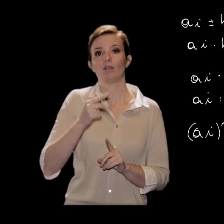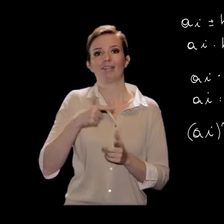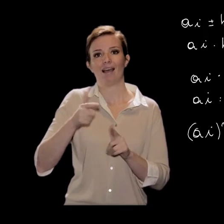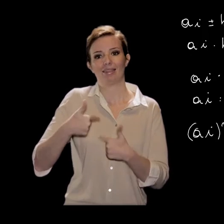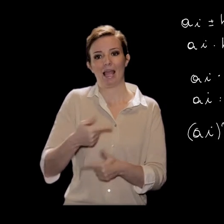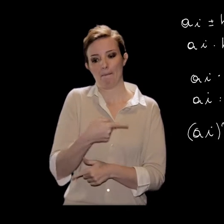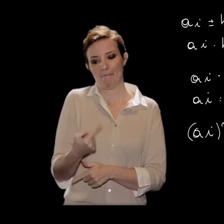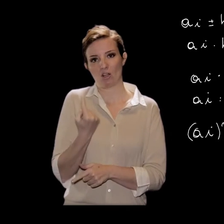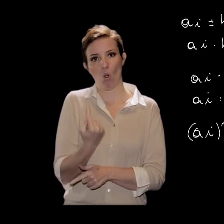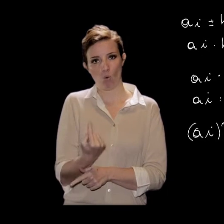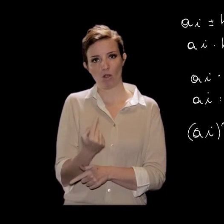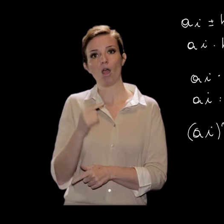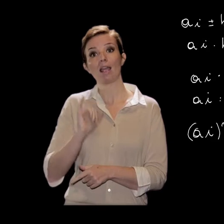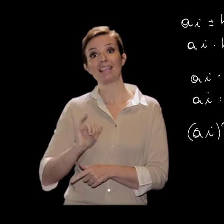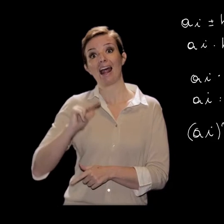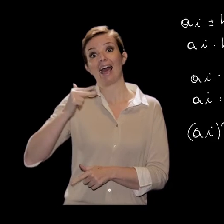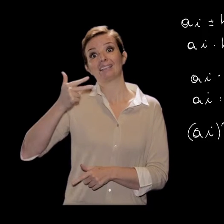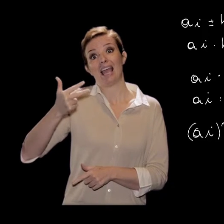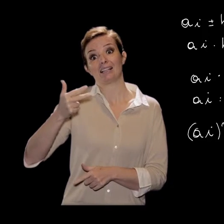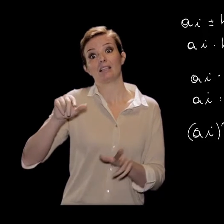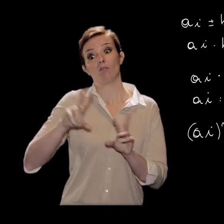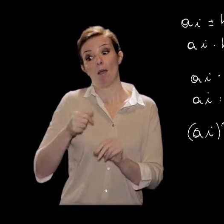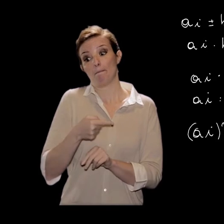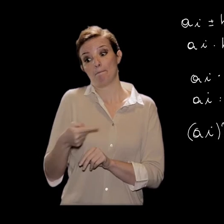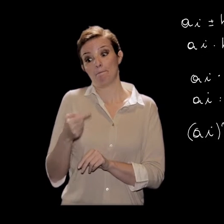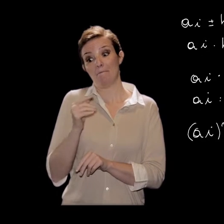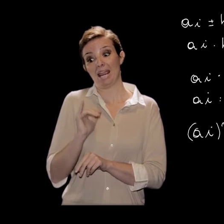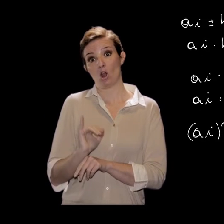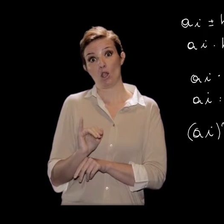i³ è pari a -i, i⁴ è pari a 1.